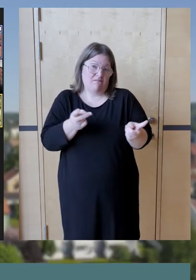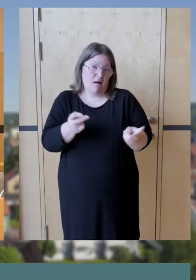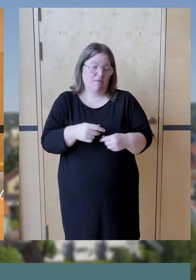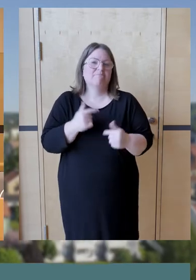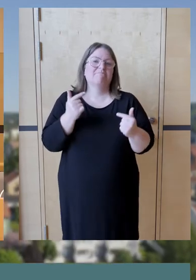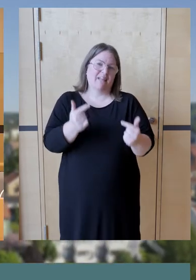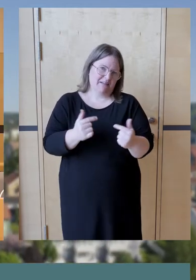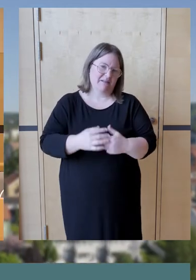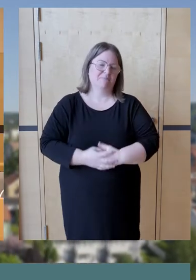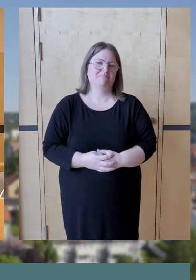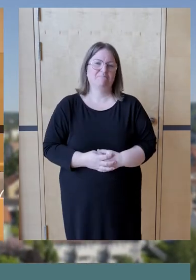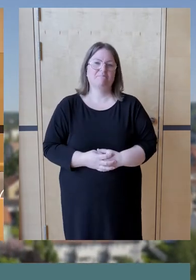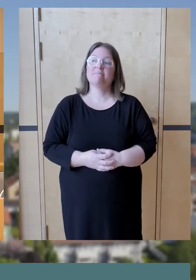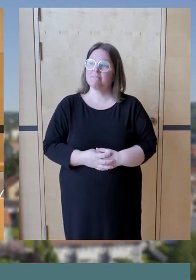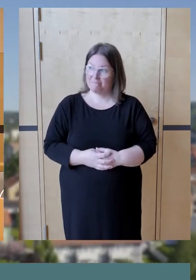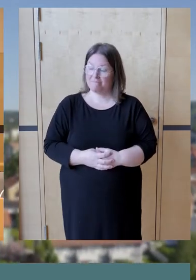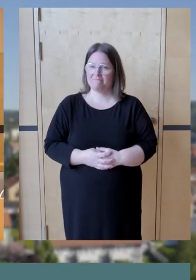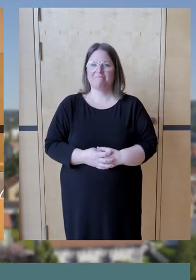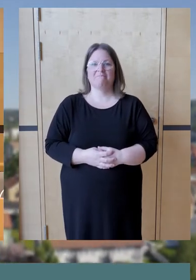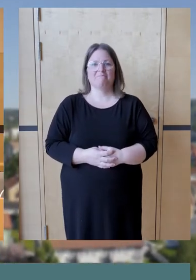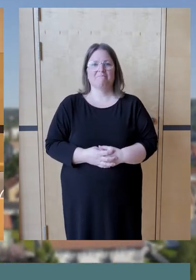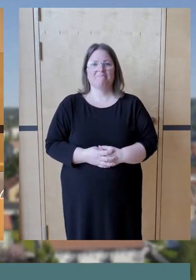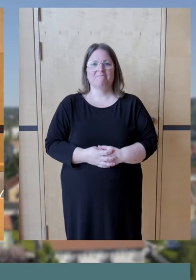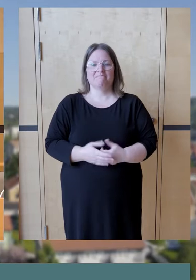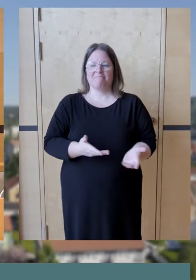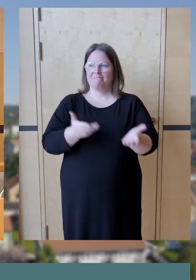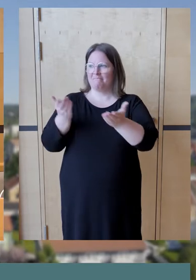Tack ska du ha det nog Kristina Engström liberalerna därefter Magnus Nilsson Varsågod